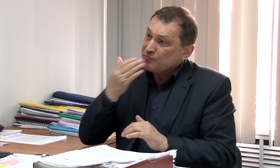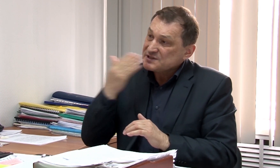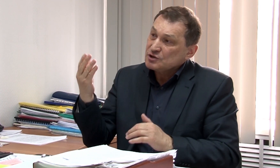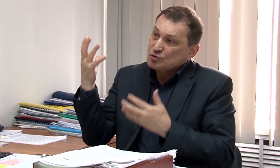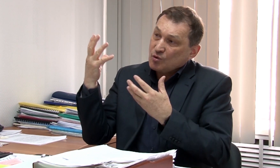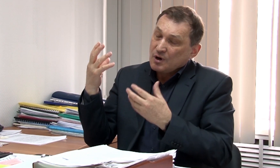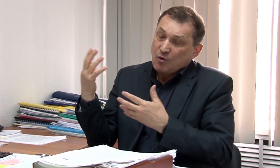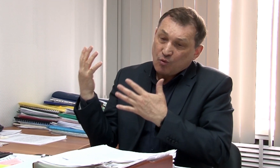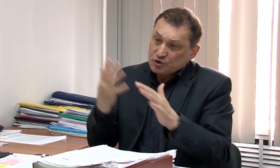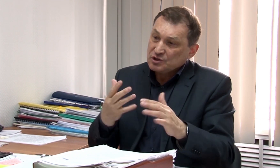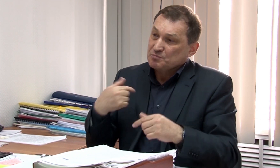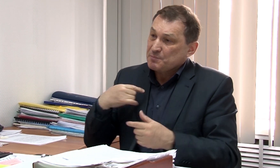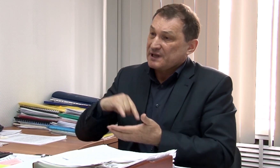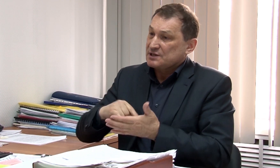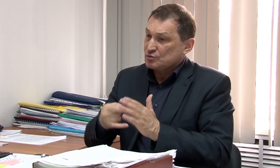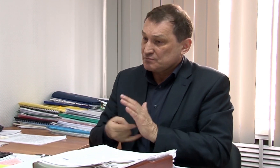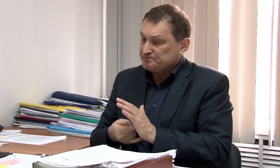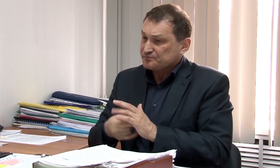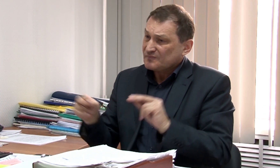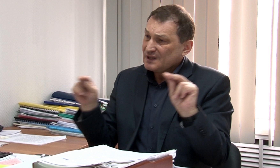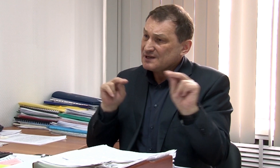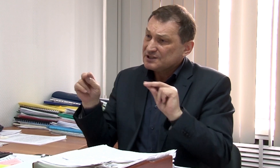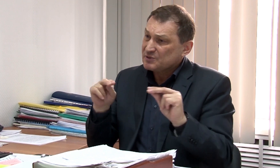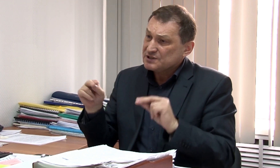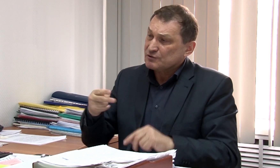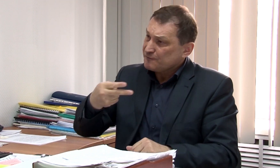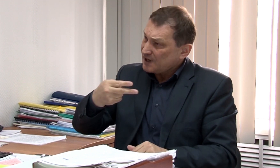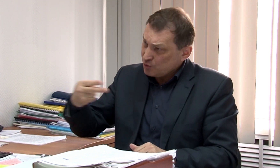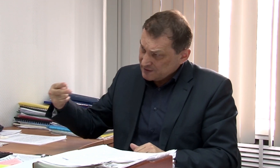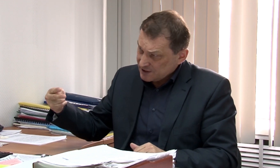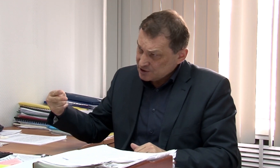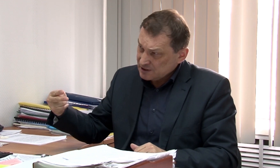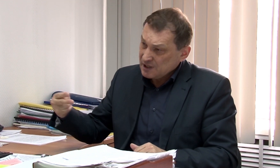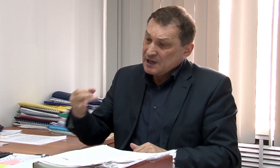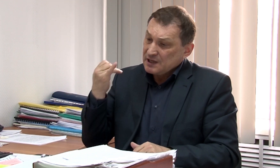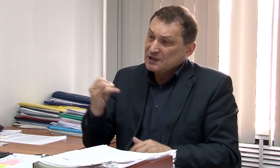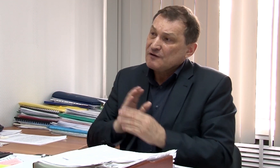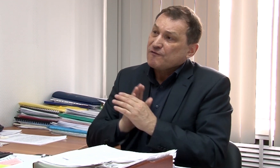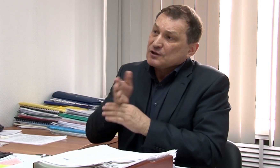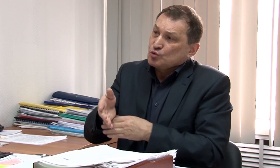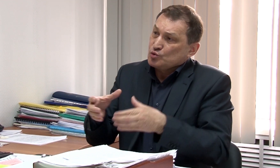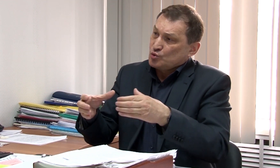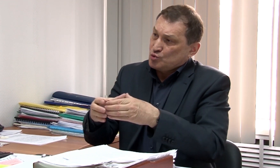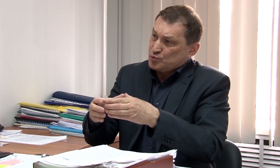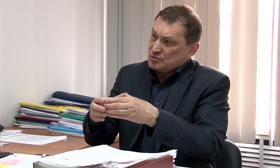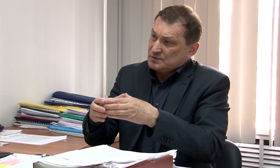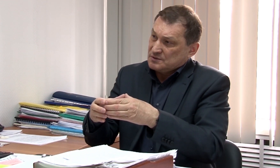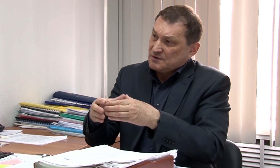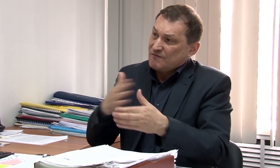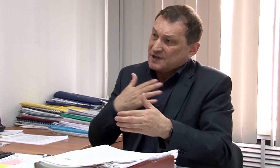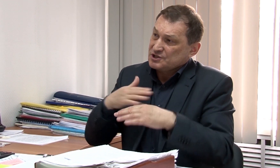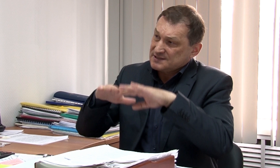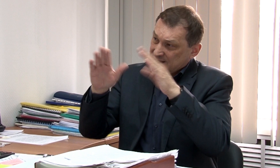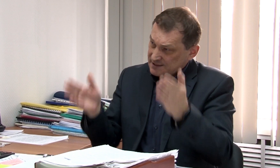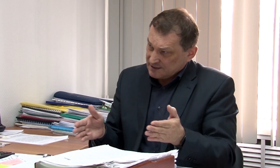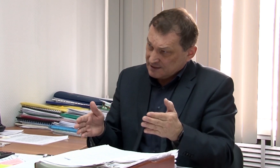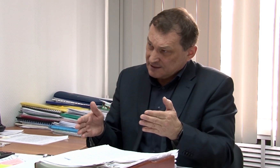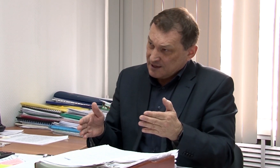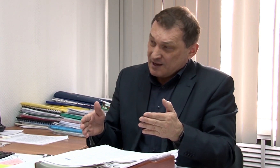В последнюю очередь мы планируем отремонтировать второй этаж и входную группу нашего здания.